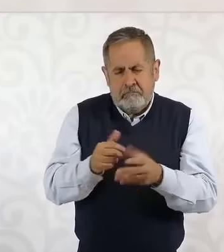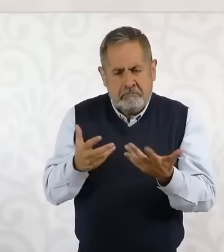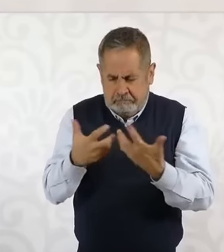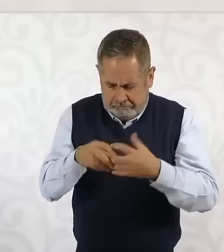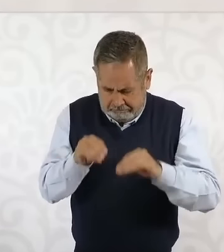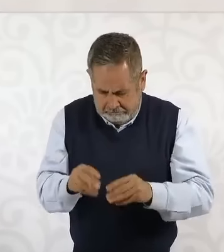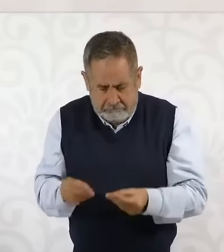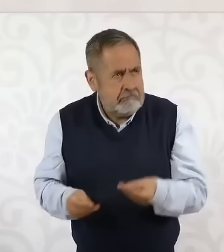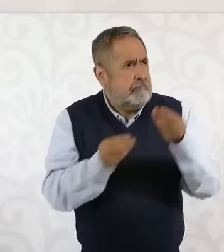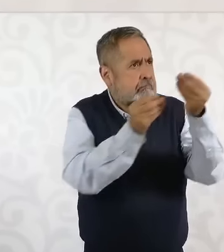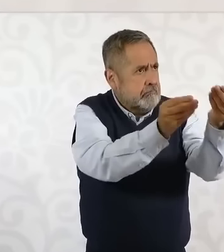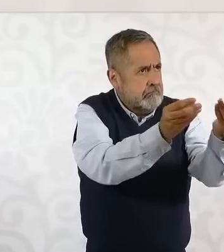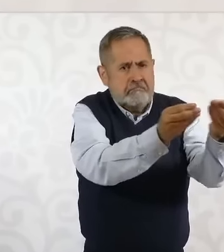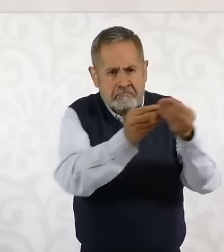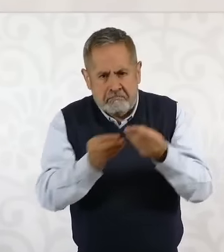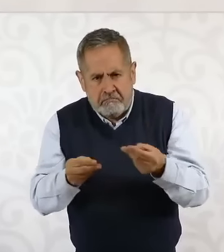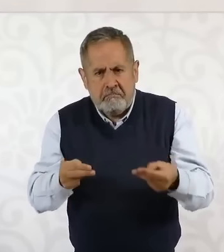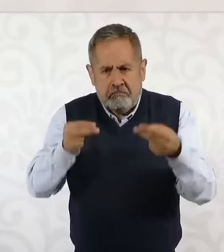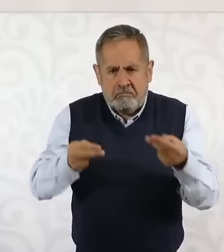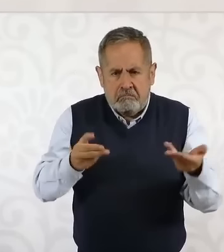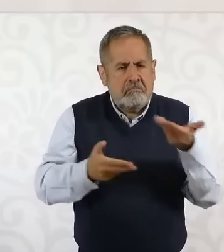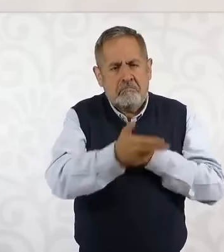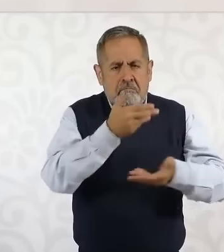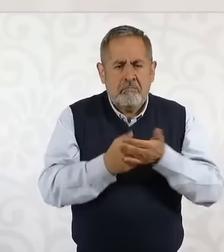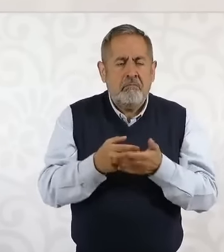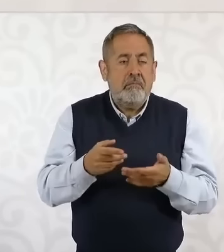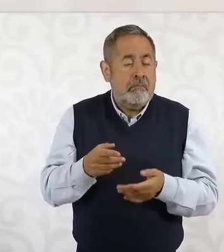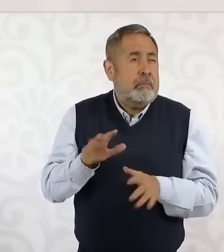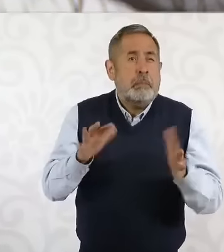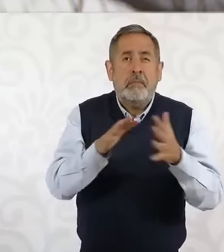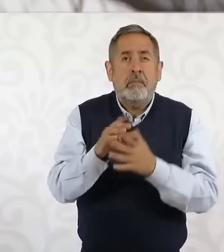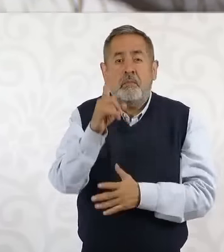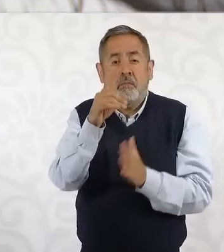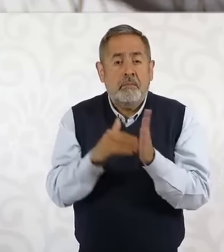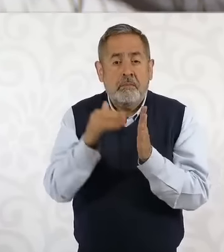Eh, asociado a la industria automotriz hay alrededor de un millón de empleos en México.